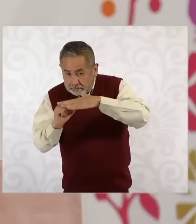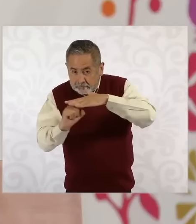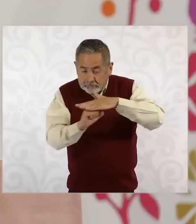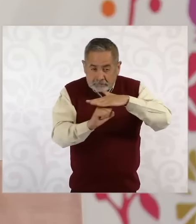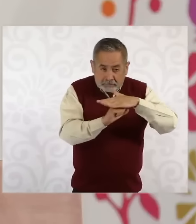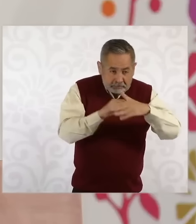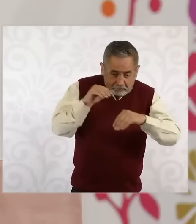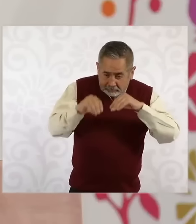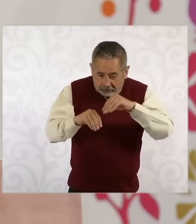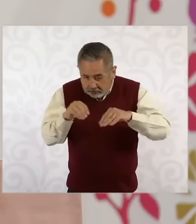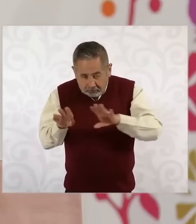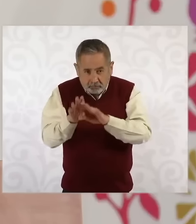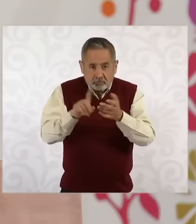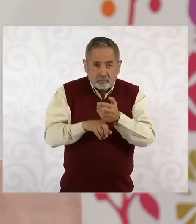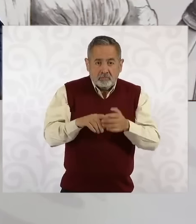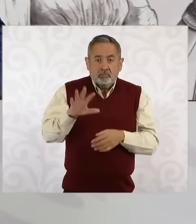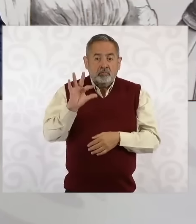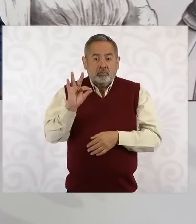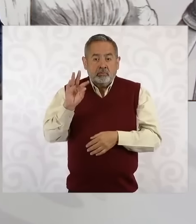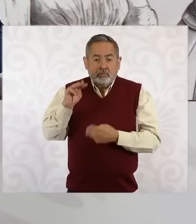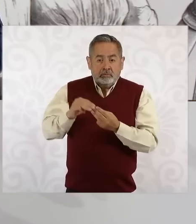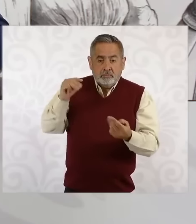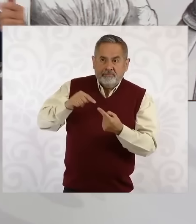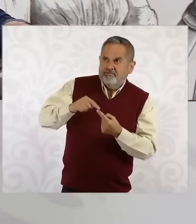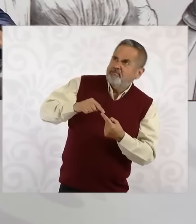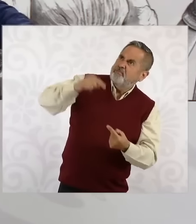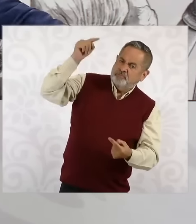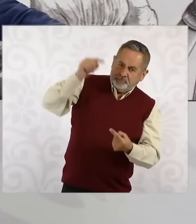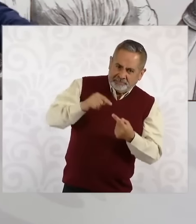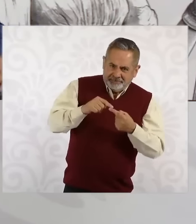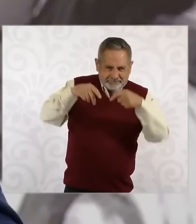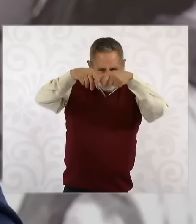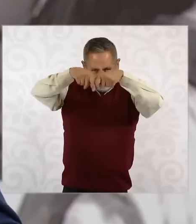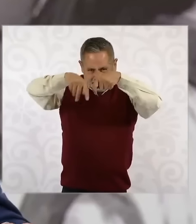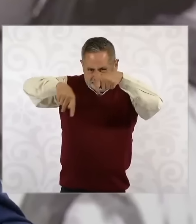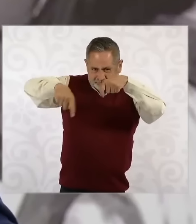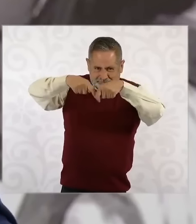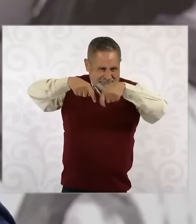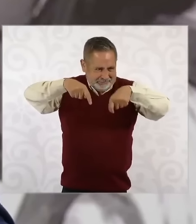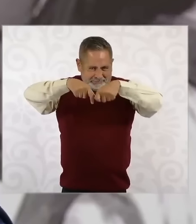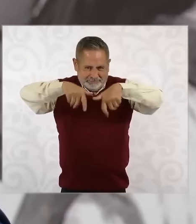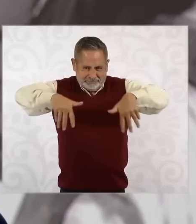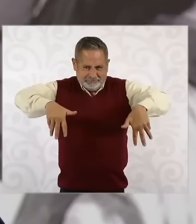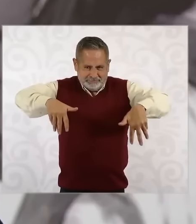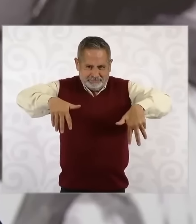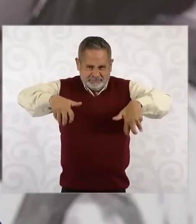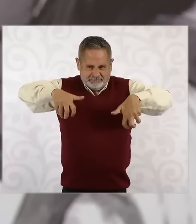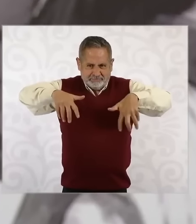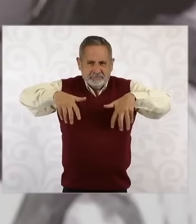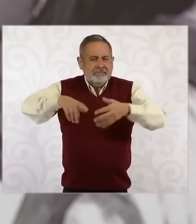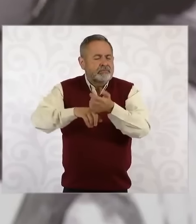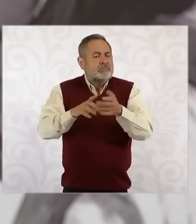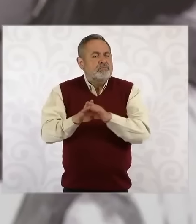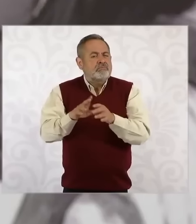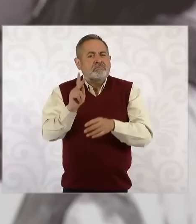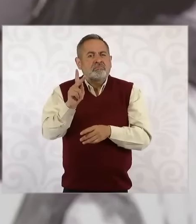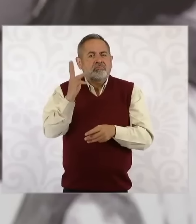la zona del río, tiene 40 m de altura. Ya con sus eh terraplenes eh tiene cerca de 2 km de longitud.